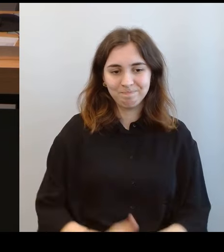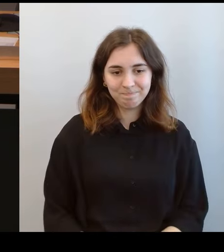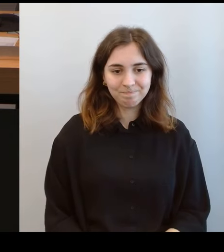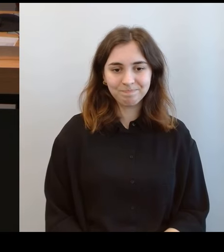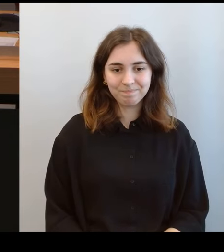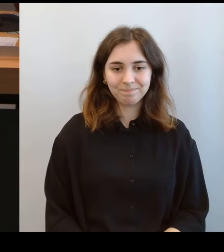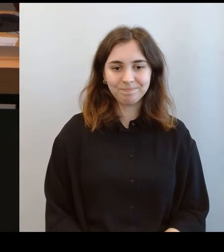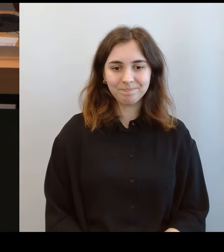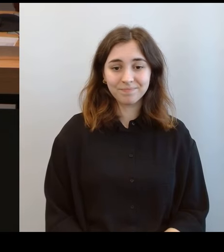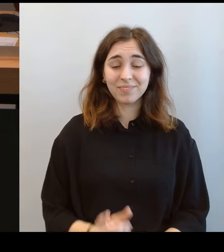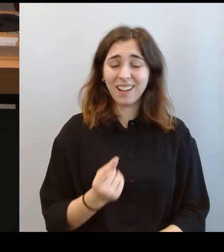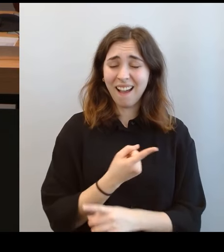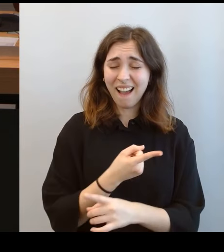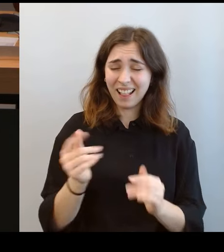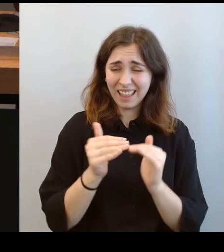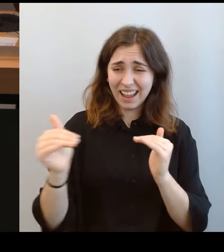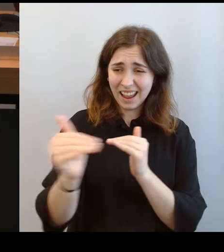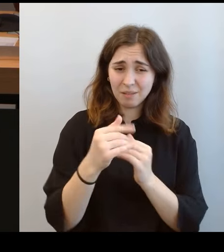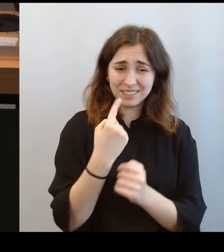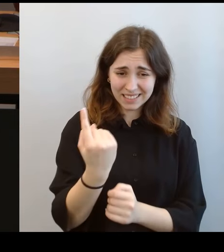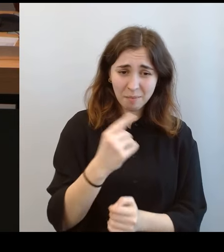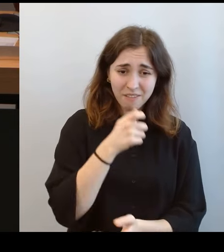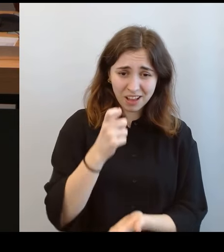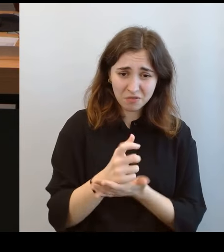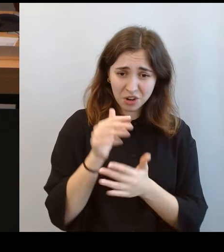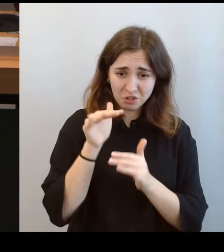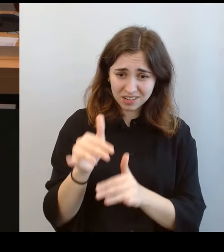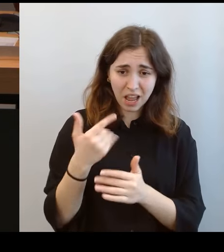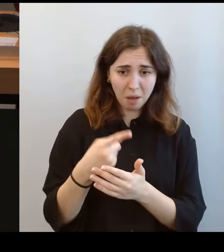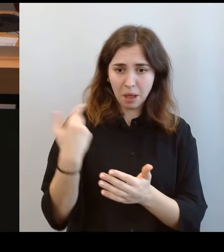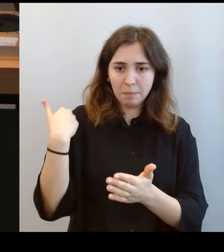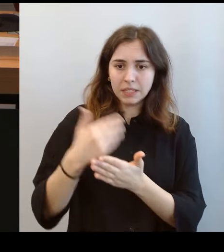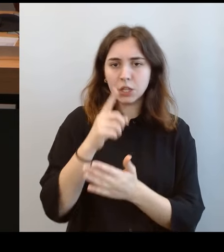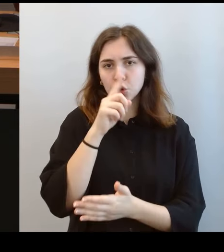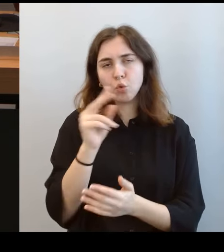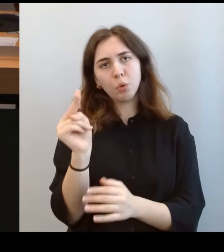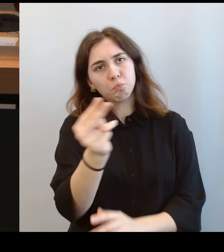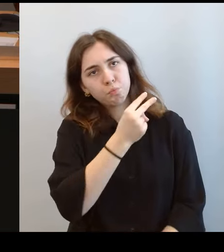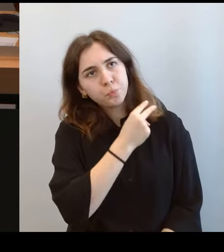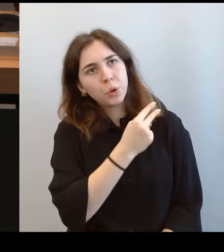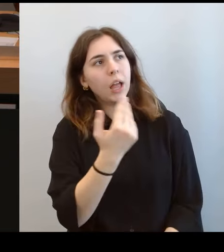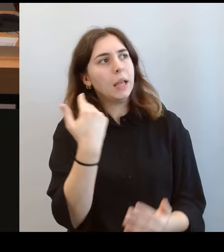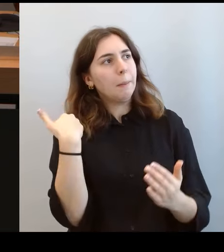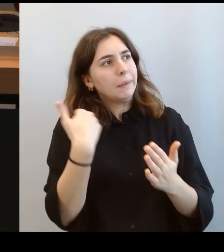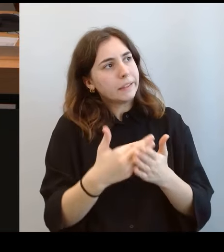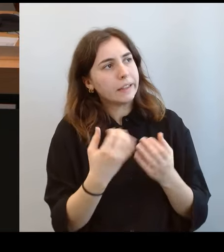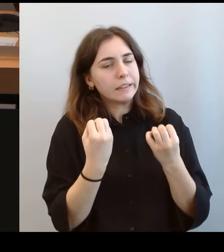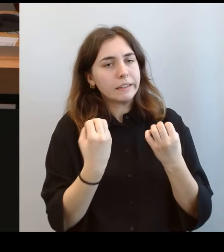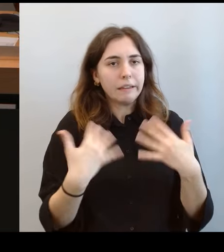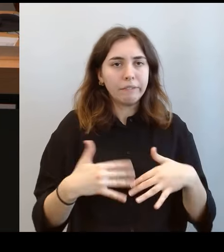sonderlich viel mehr als Vergangenheitsbeschreibung, vage Absichtserklärungen und null, ich wiederhole null, Lösungsansätze für